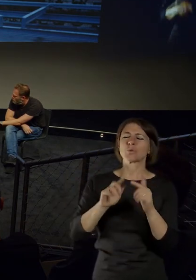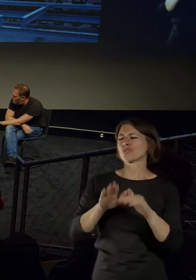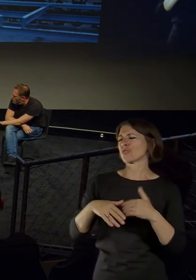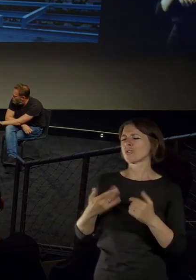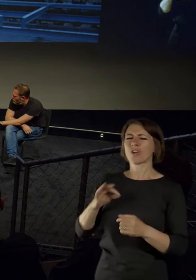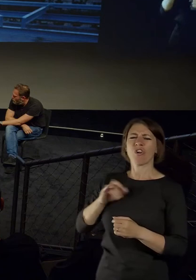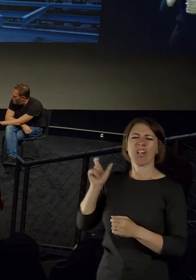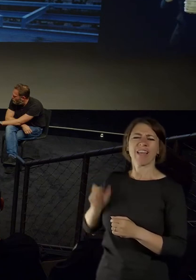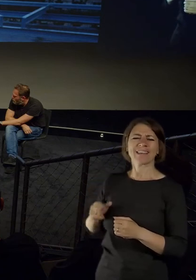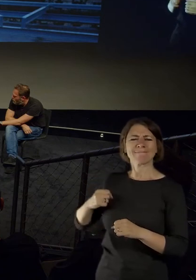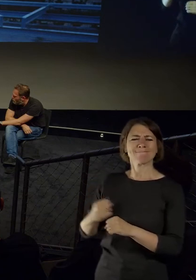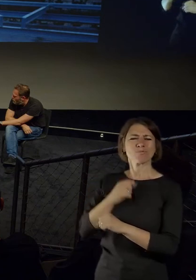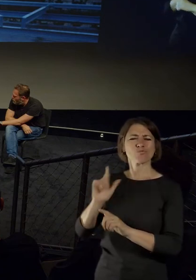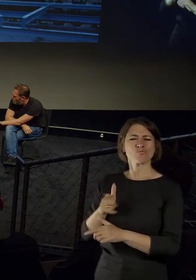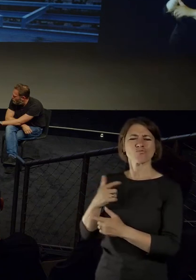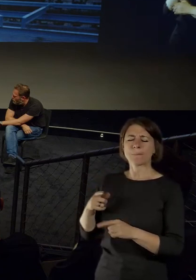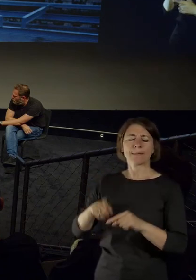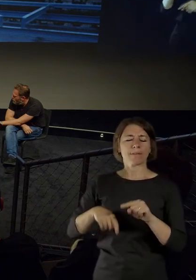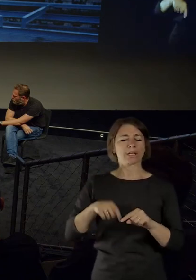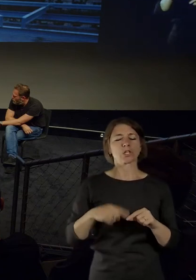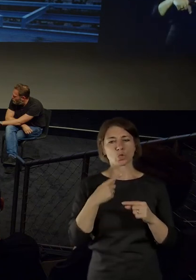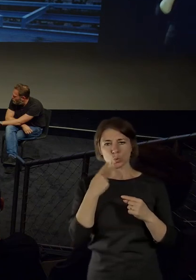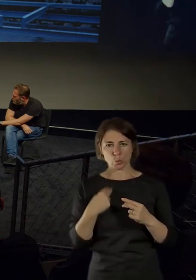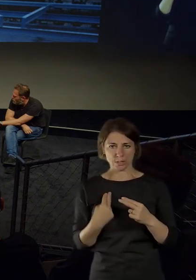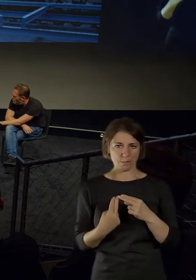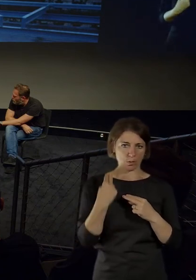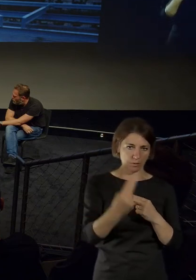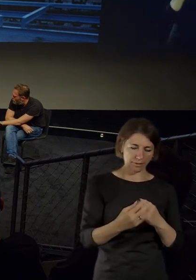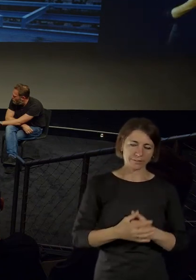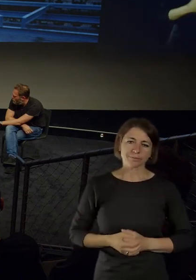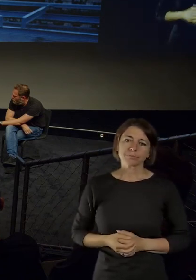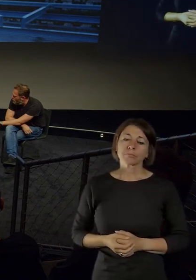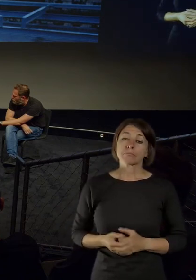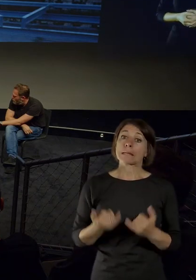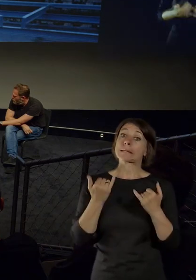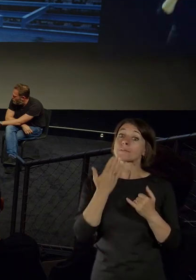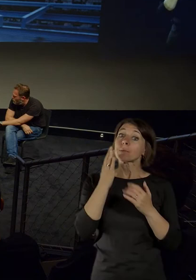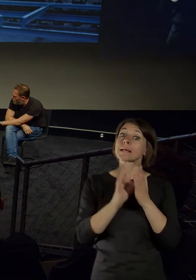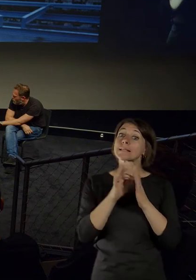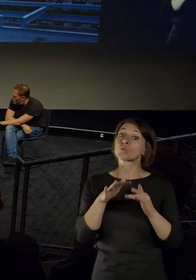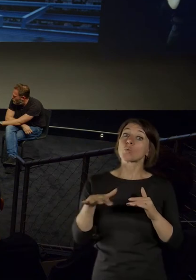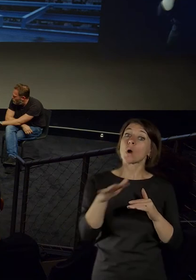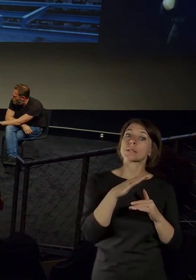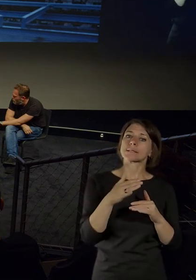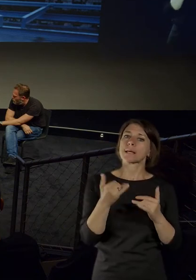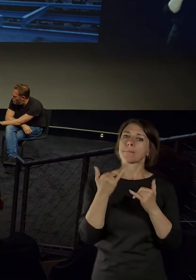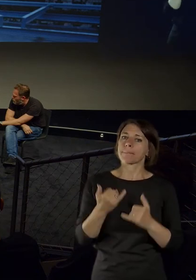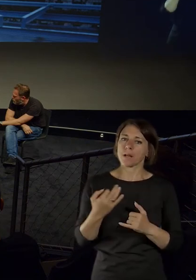V tom zápisu do UNESCA... Ty zápisy pracují s různými faktory.